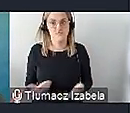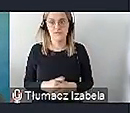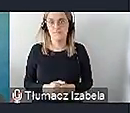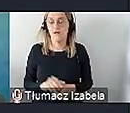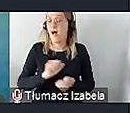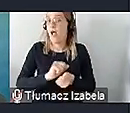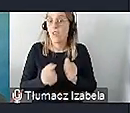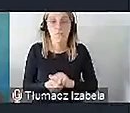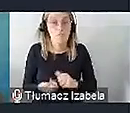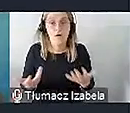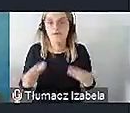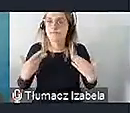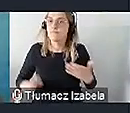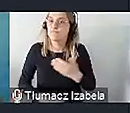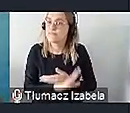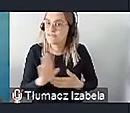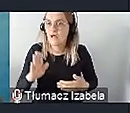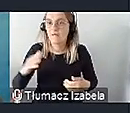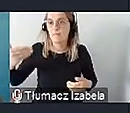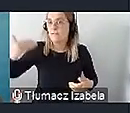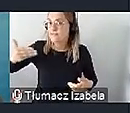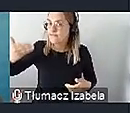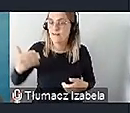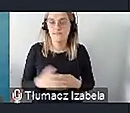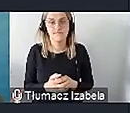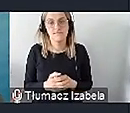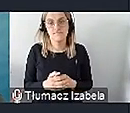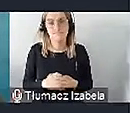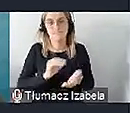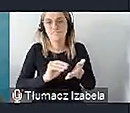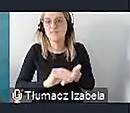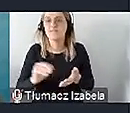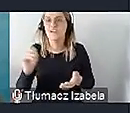albo jeżeli chcemy coś przedstawić na prezentacji. Zamiast pisać słowo "wakacje",